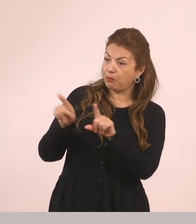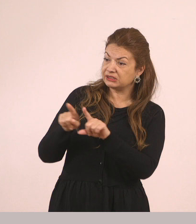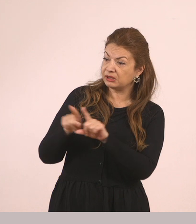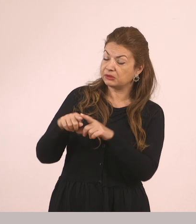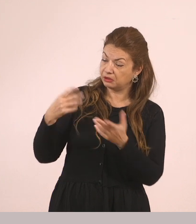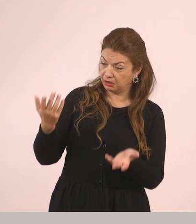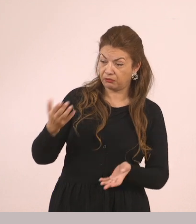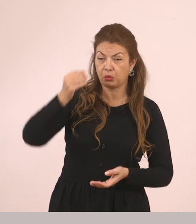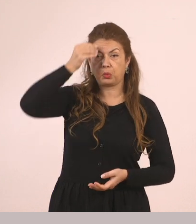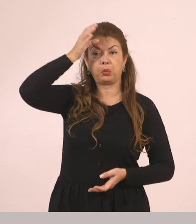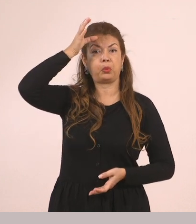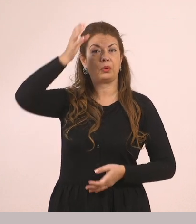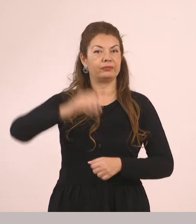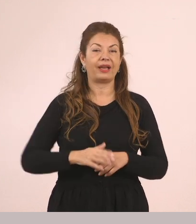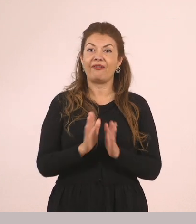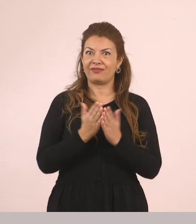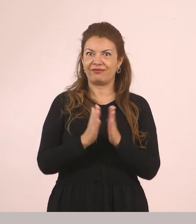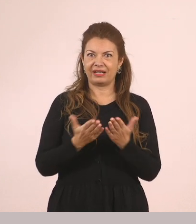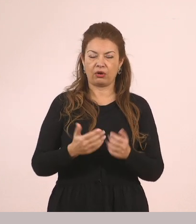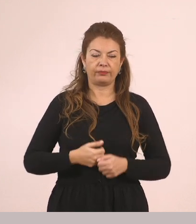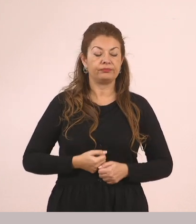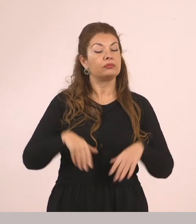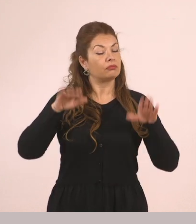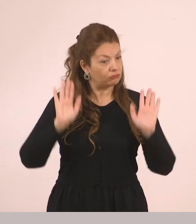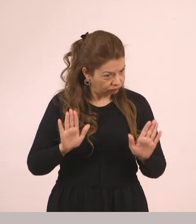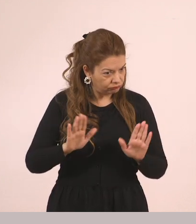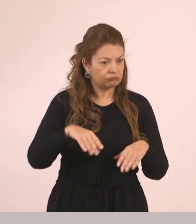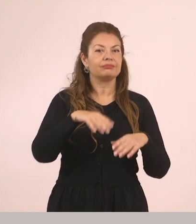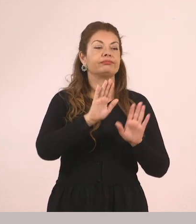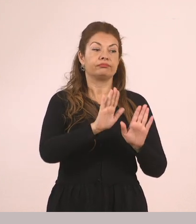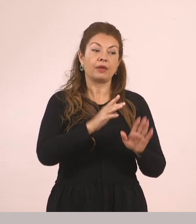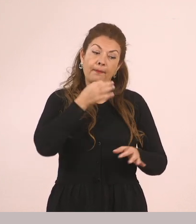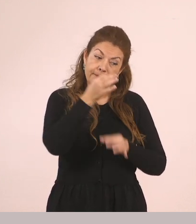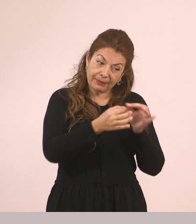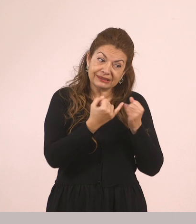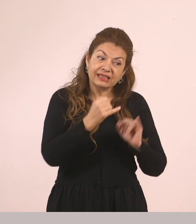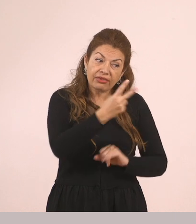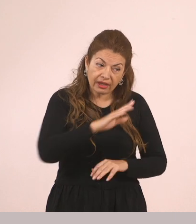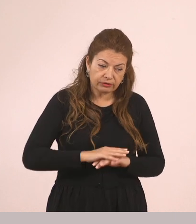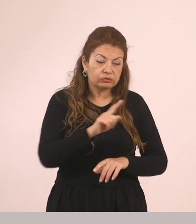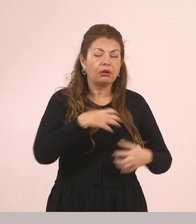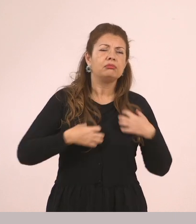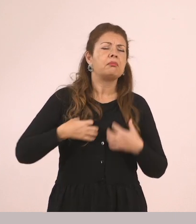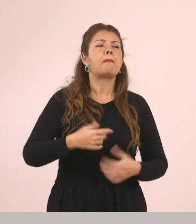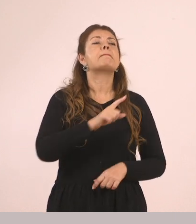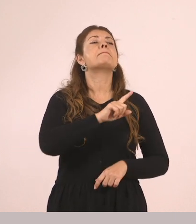Βιβλίο: Προς το παρόν, κυρία Αυγοθήκη μου, πείτε στην ξαδέρφη σας να μην ανησυχεί.